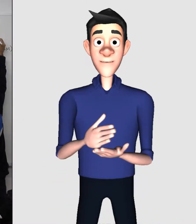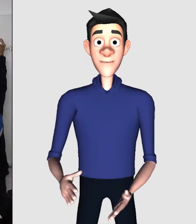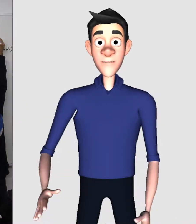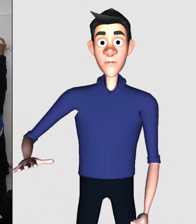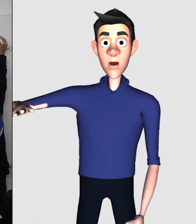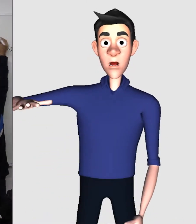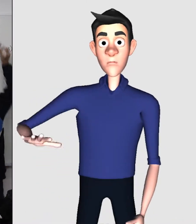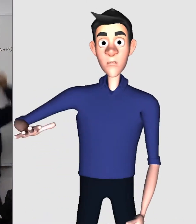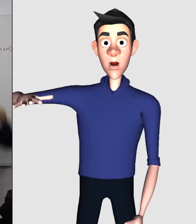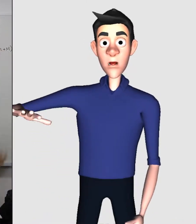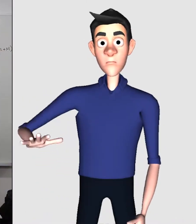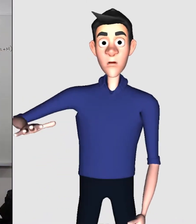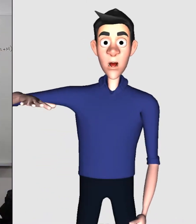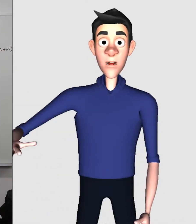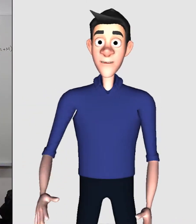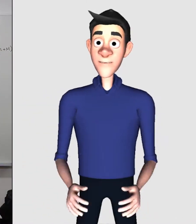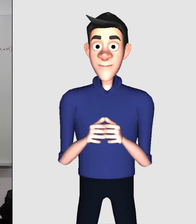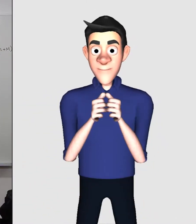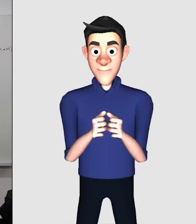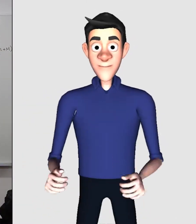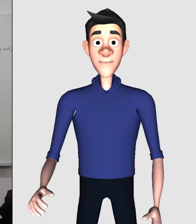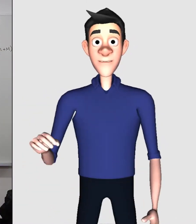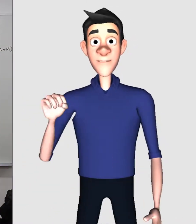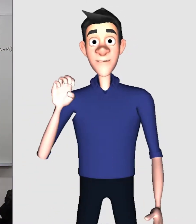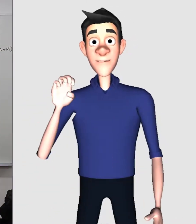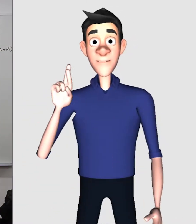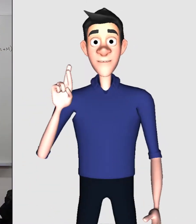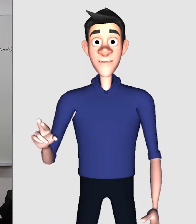Porque o outro está parado